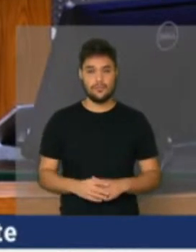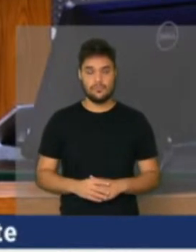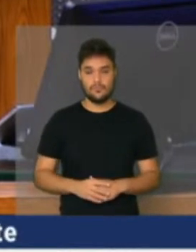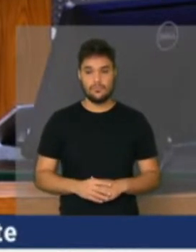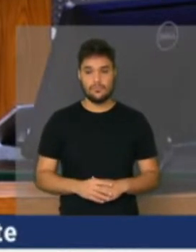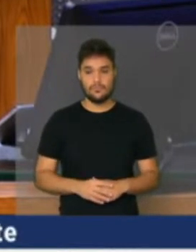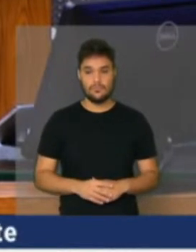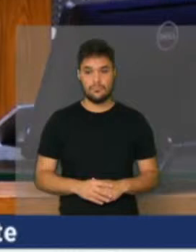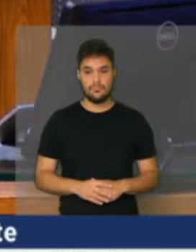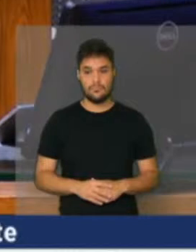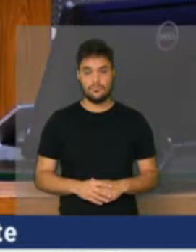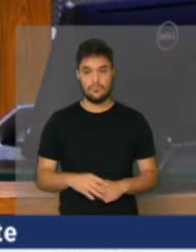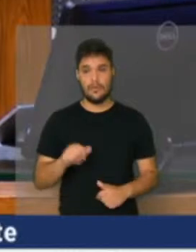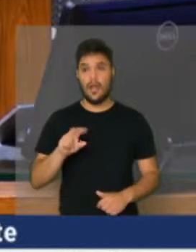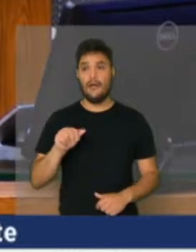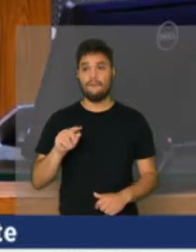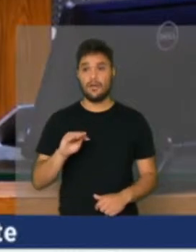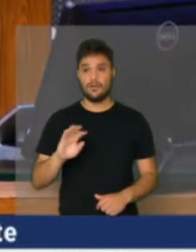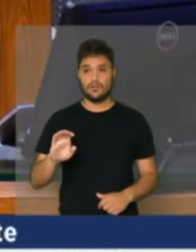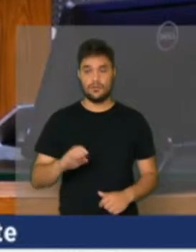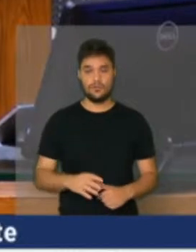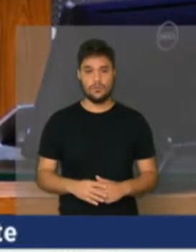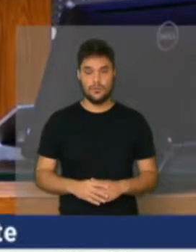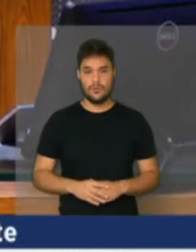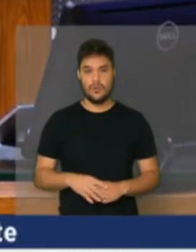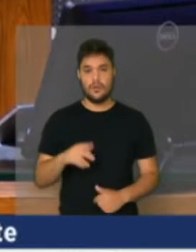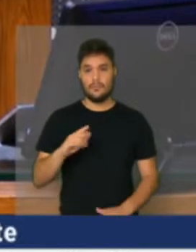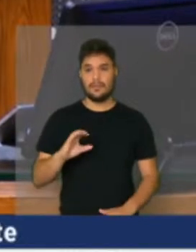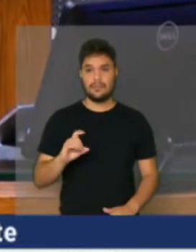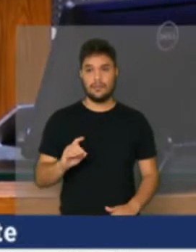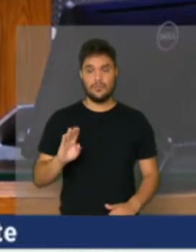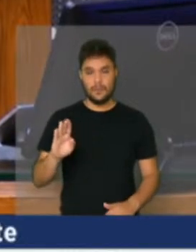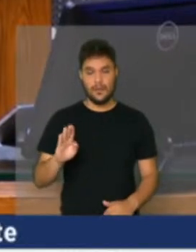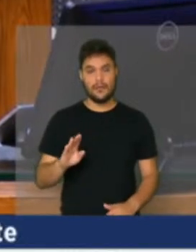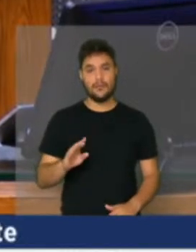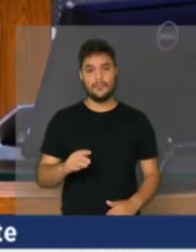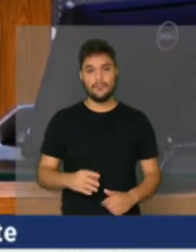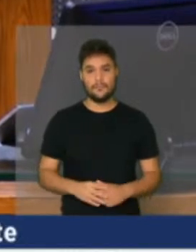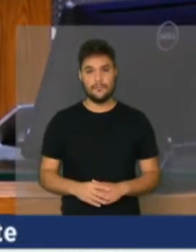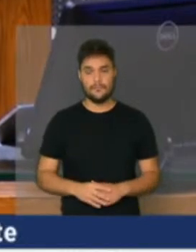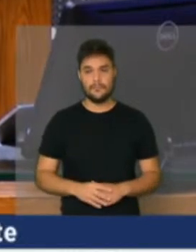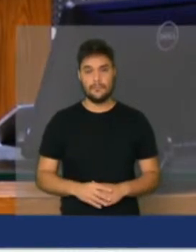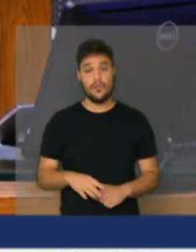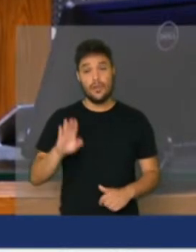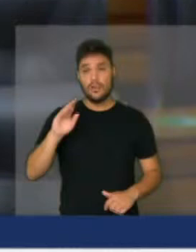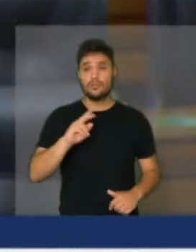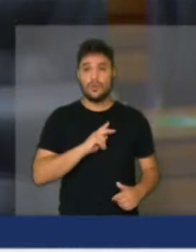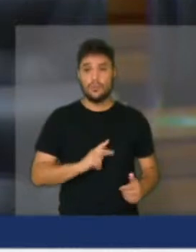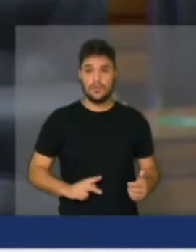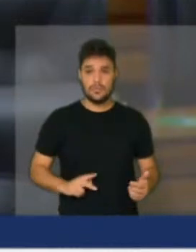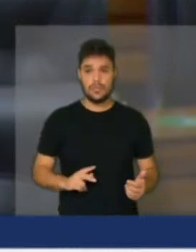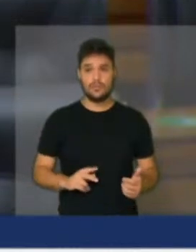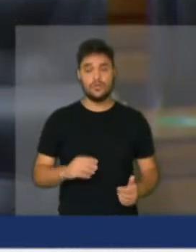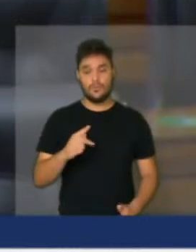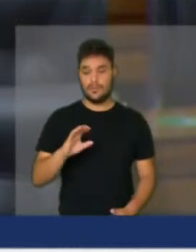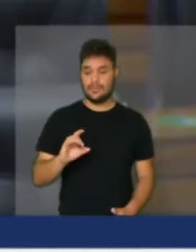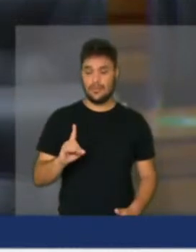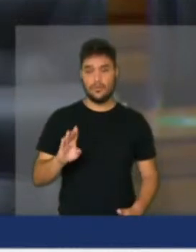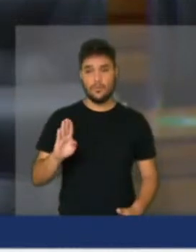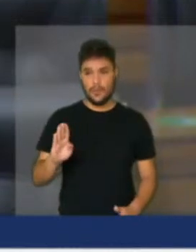ANTE. PCDOB? DEPUTADO DANIEL ALMEIDA. [DEPUTADO]: SENHOR PRESIDENTE, O PCDOB NATURALMENTE É NÃO. ME PARECE QUE ESTAMOS CAMINHANDO AQUI PARA UM ENTENDIMENTO QUE